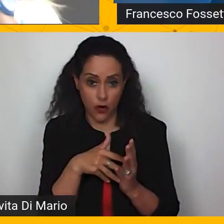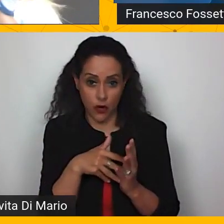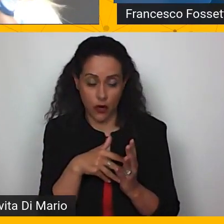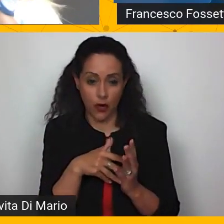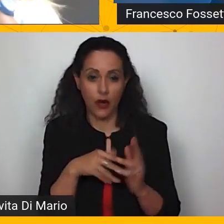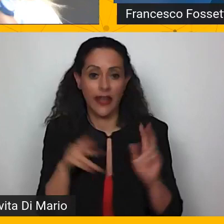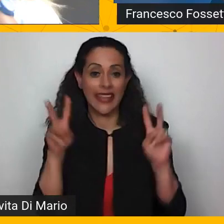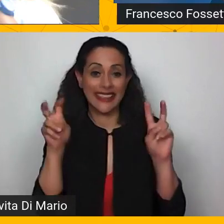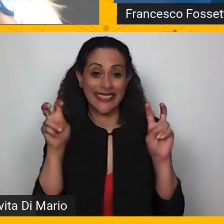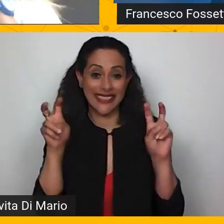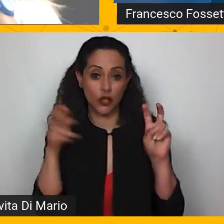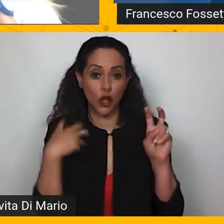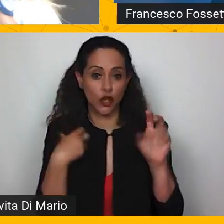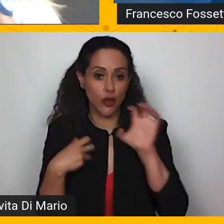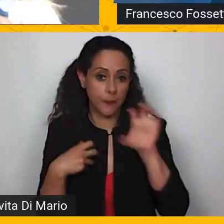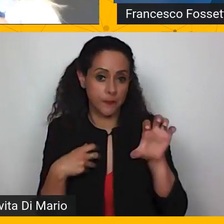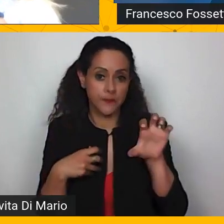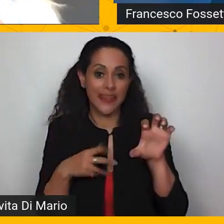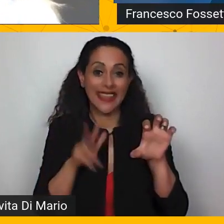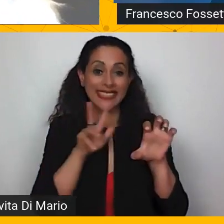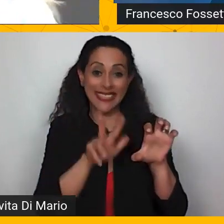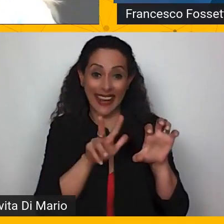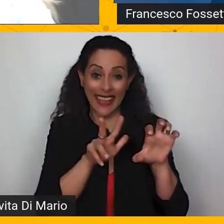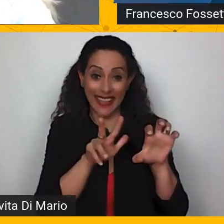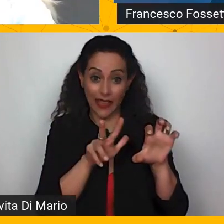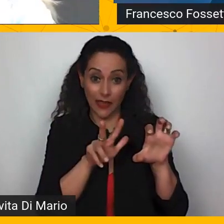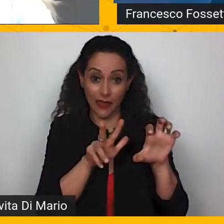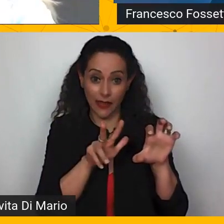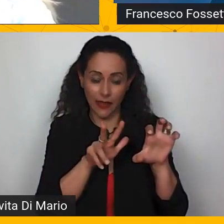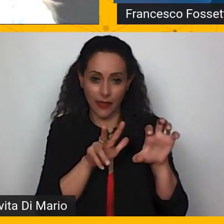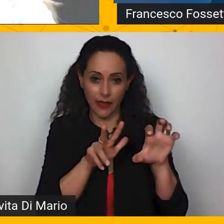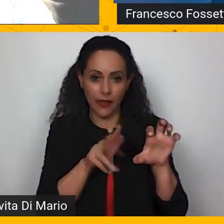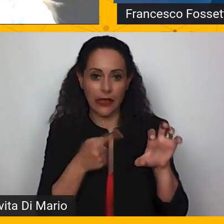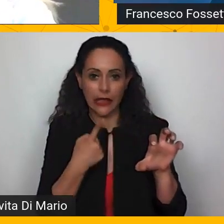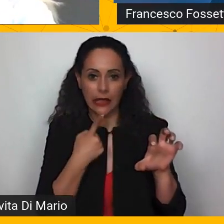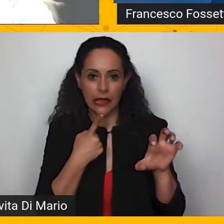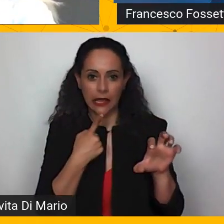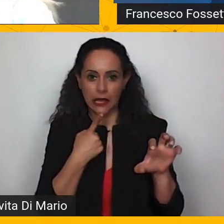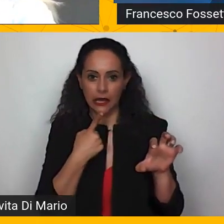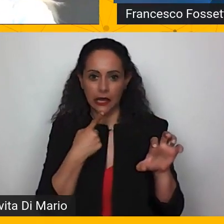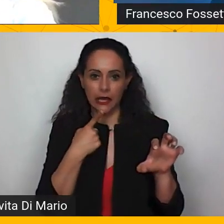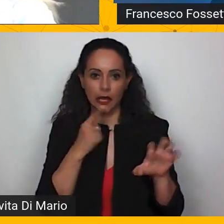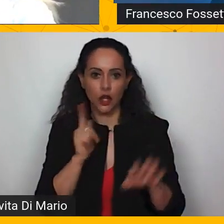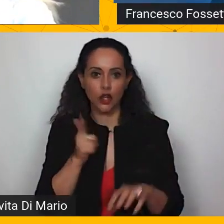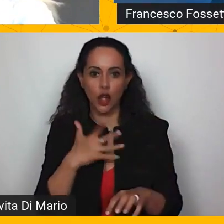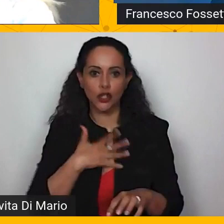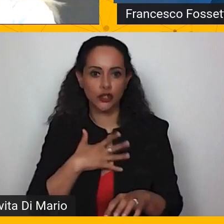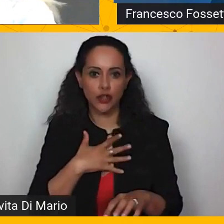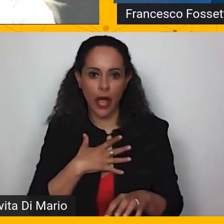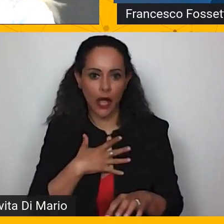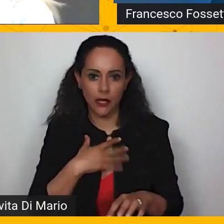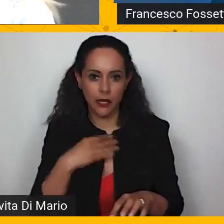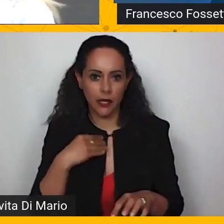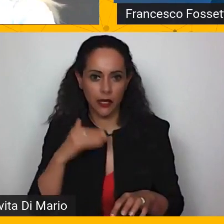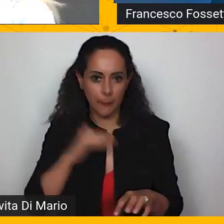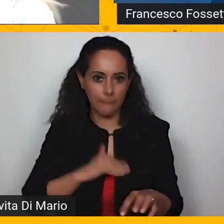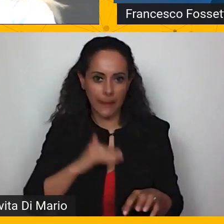esistono titoli eh con il bollino tre che sono indigeribili per chiunque abbia